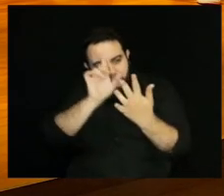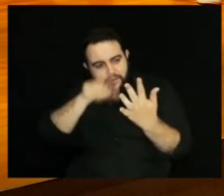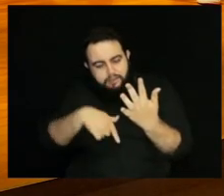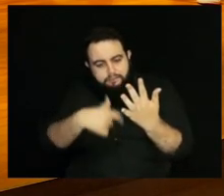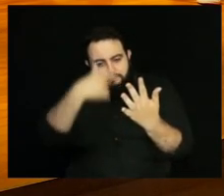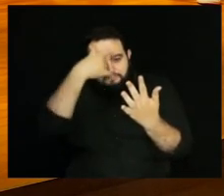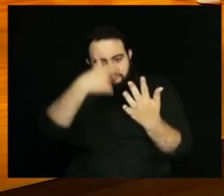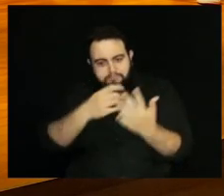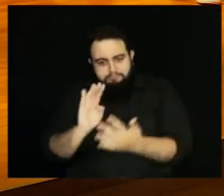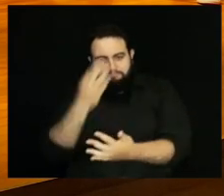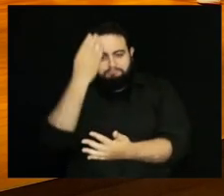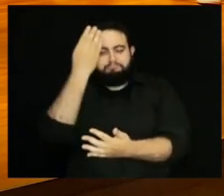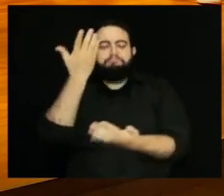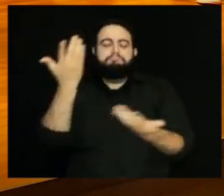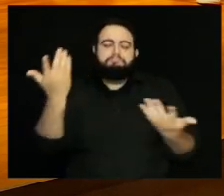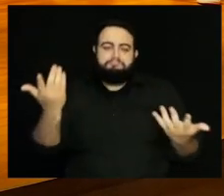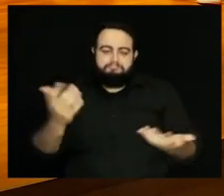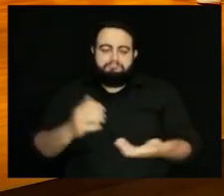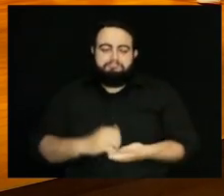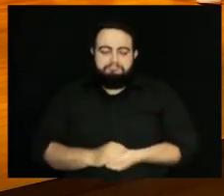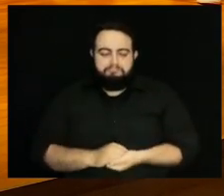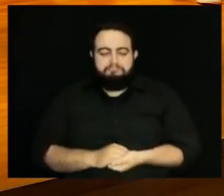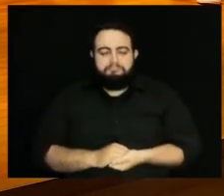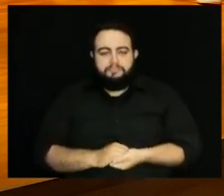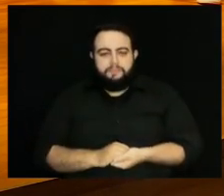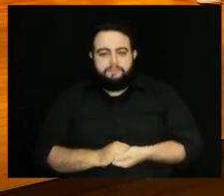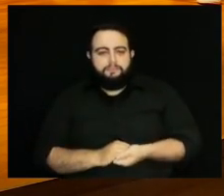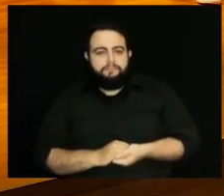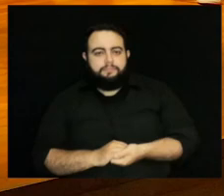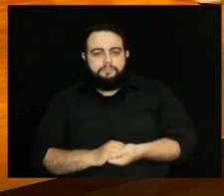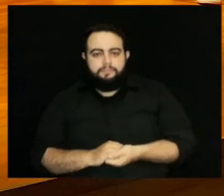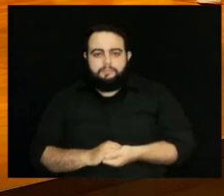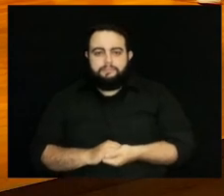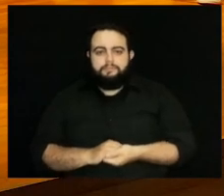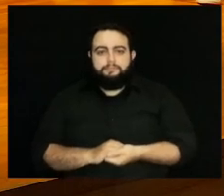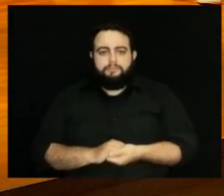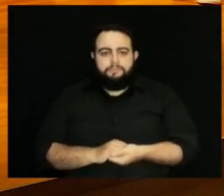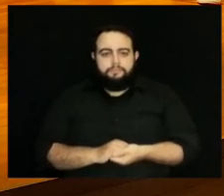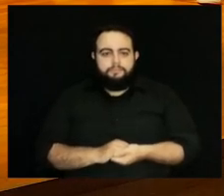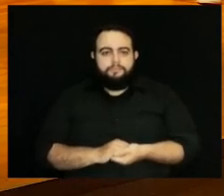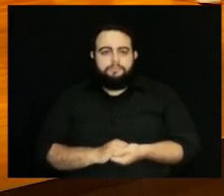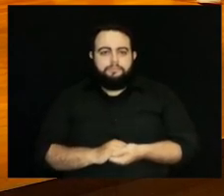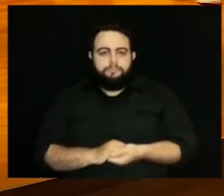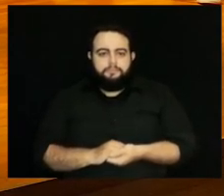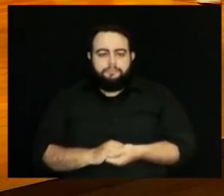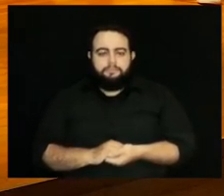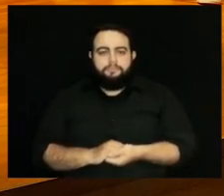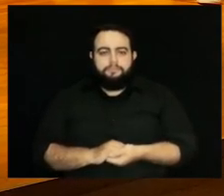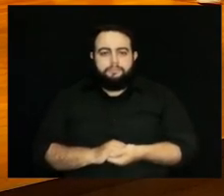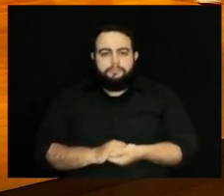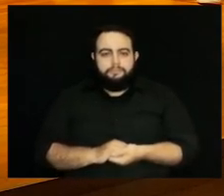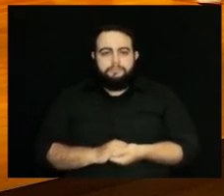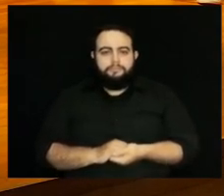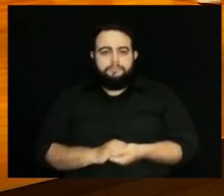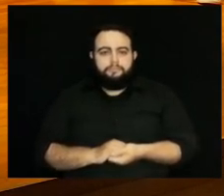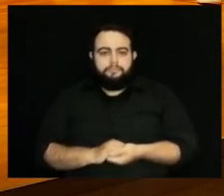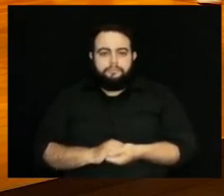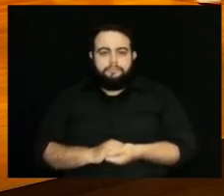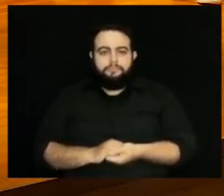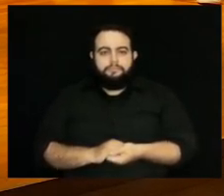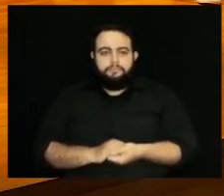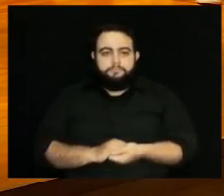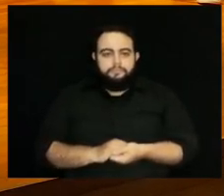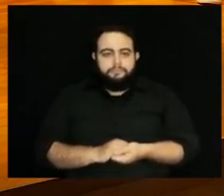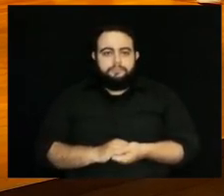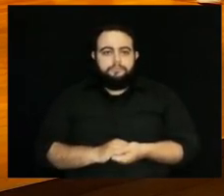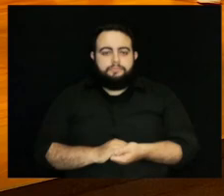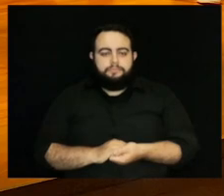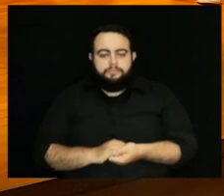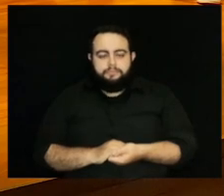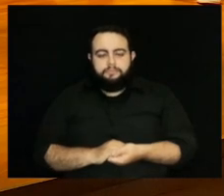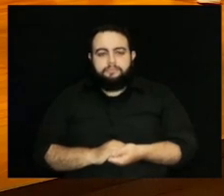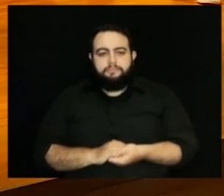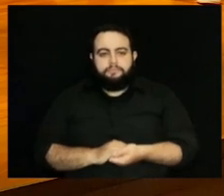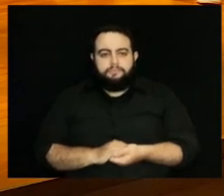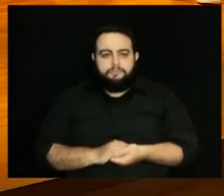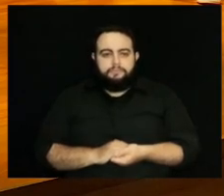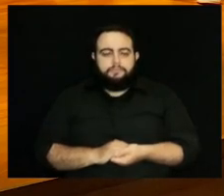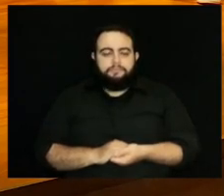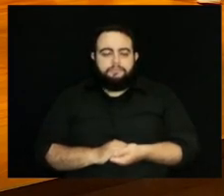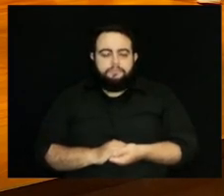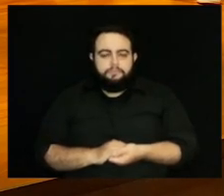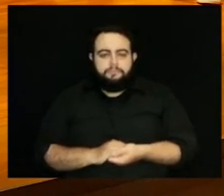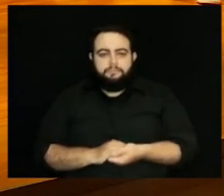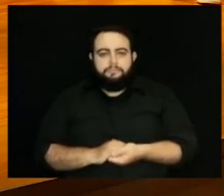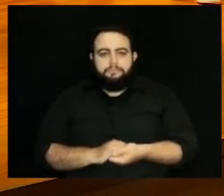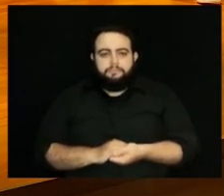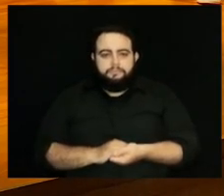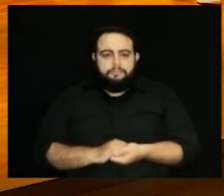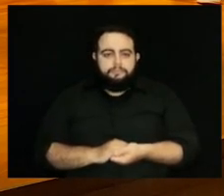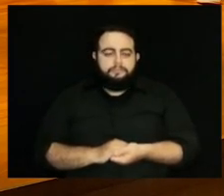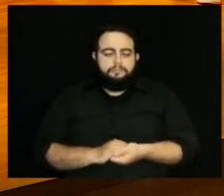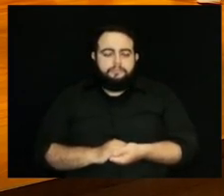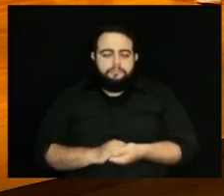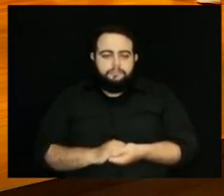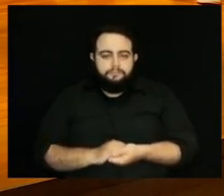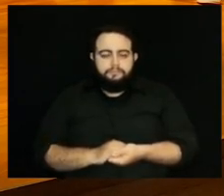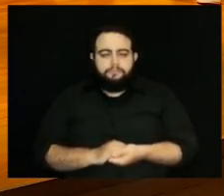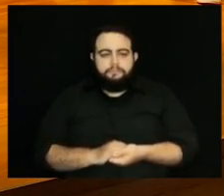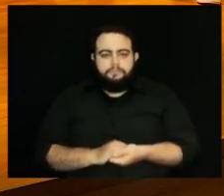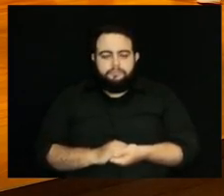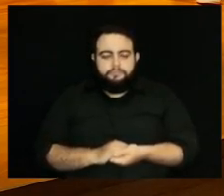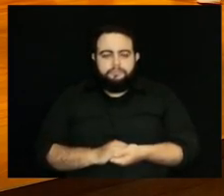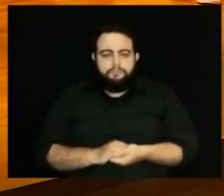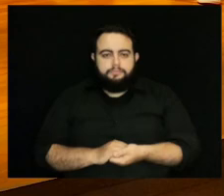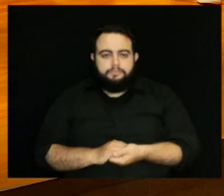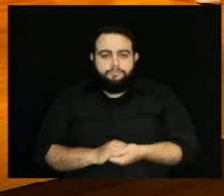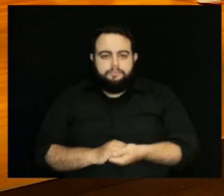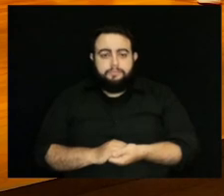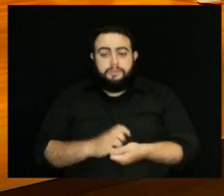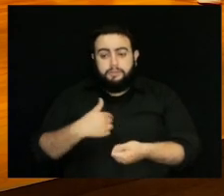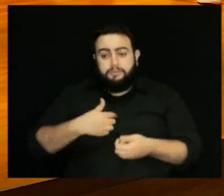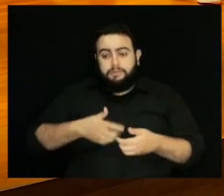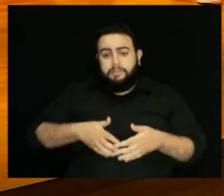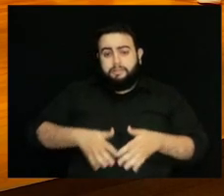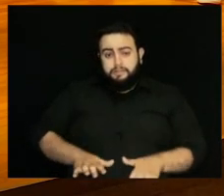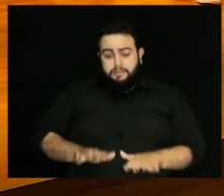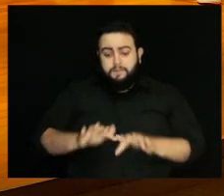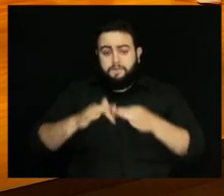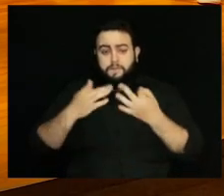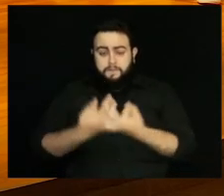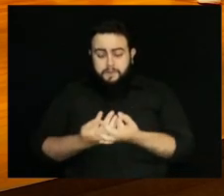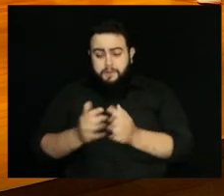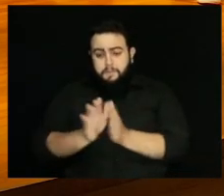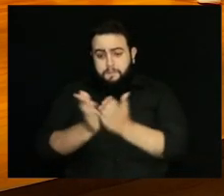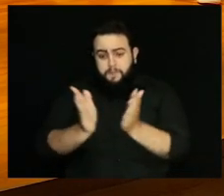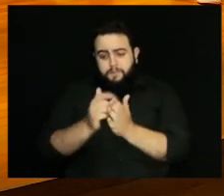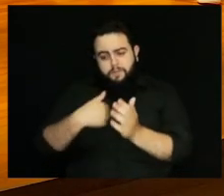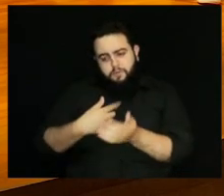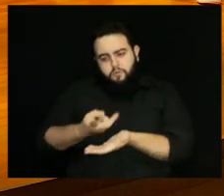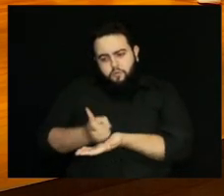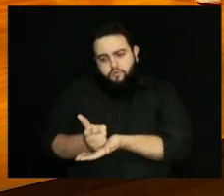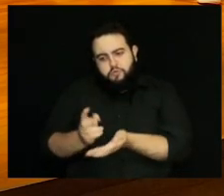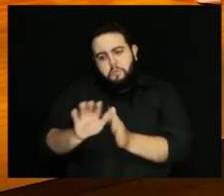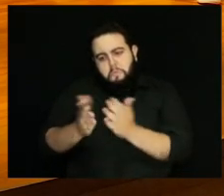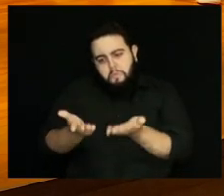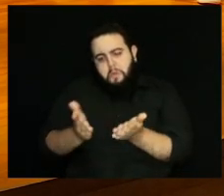ei [Música] Nasci de uma família pobre, continuo pobre, continuo igual. Mas já não